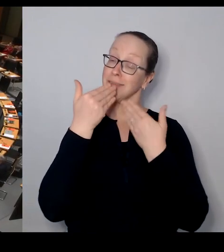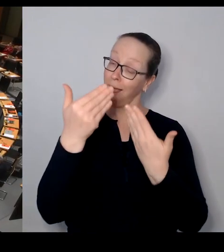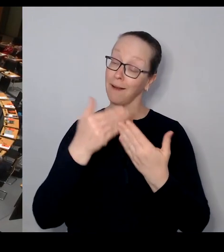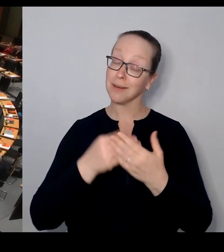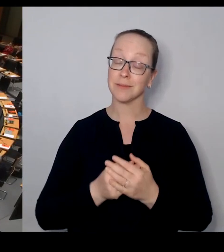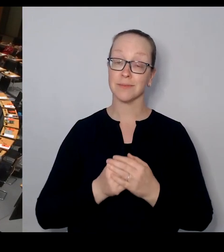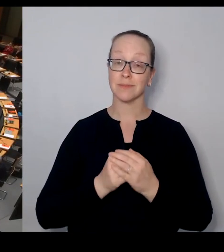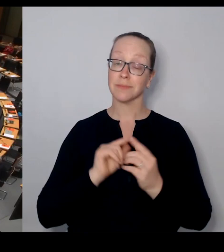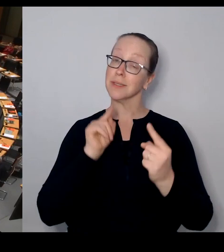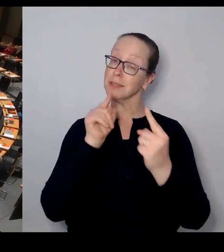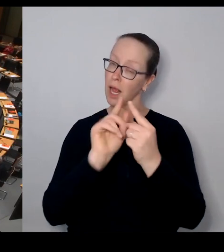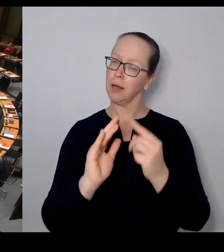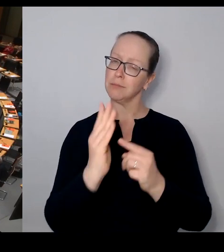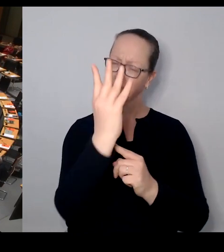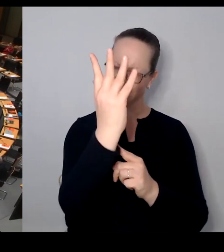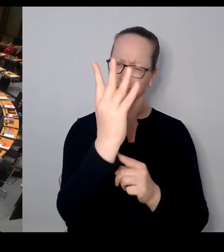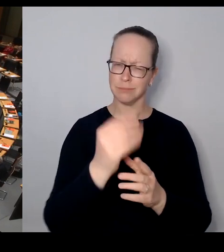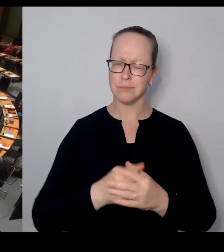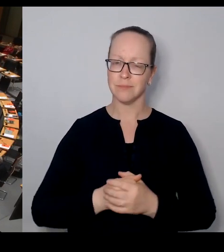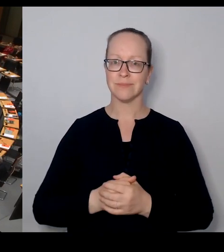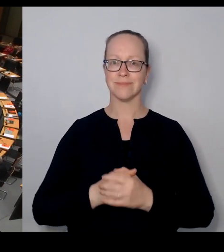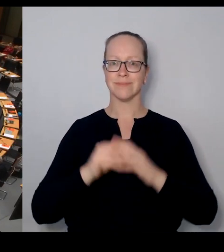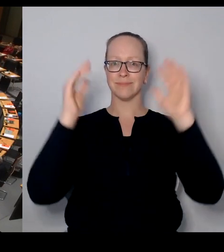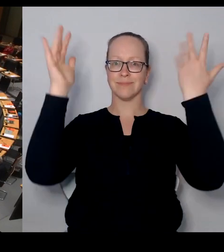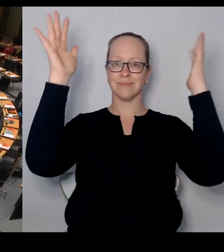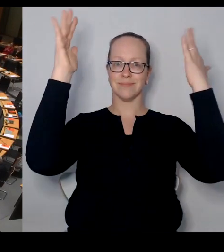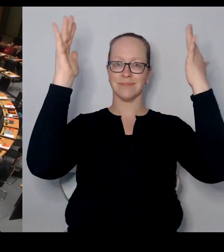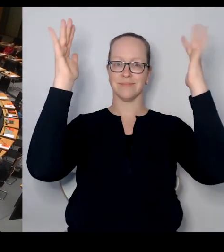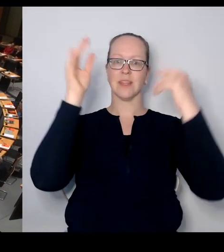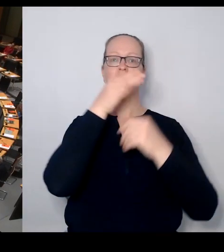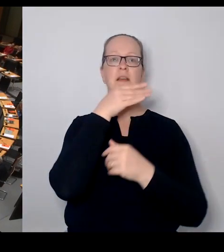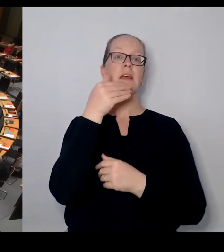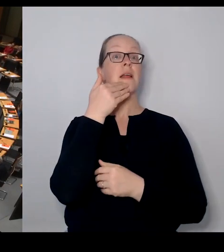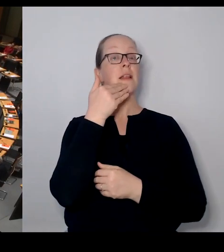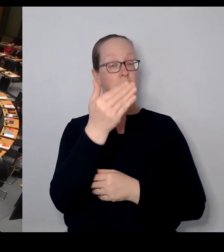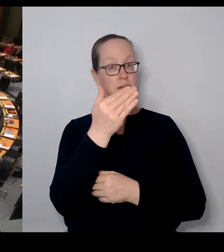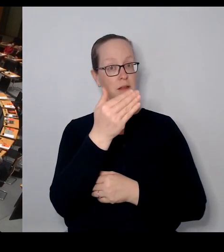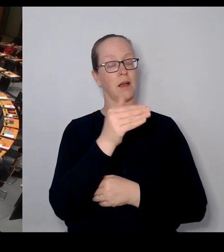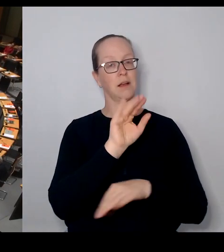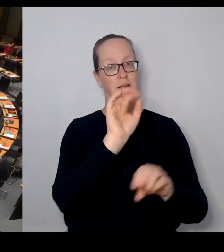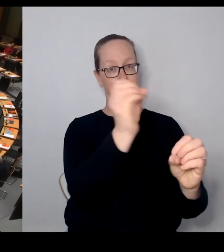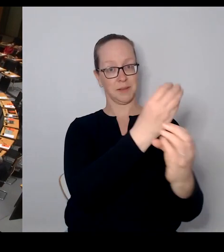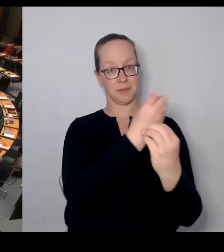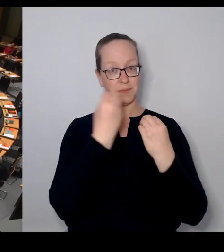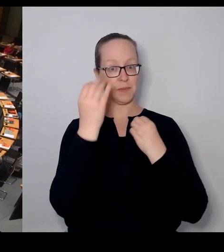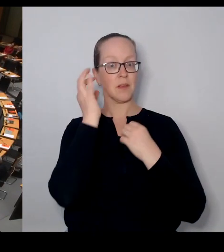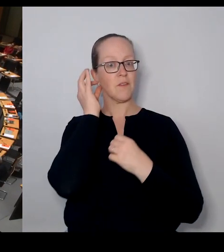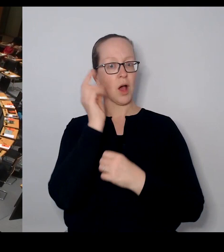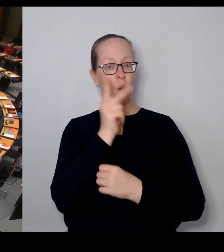Vielen Dank für Ihre Ausführungen, Frau Klingen Wir kommen zur Besprechung mit einer Redezeit von bis zu